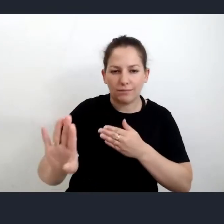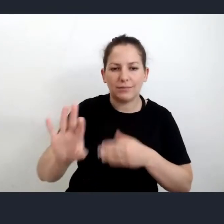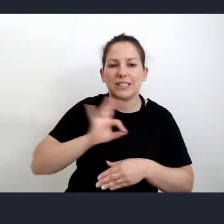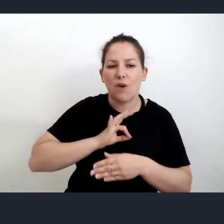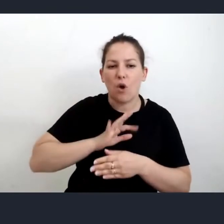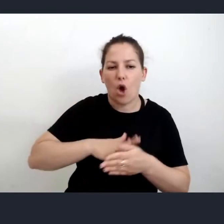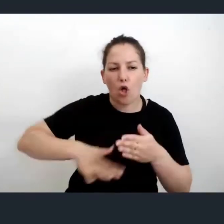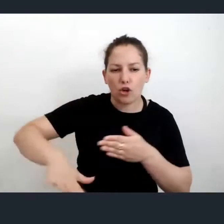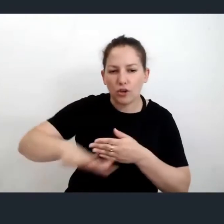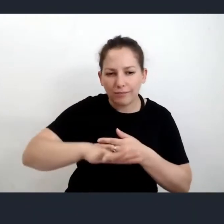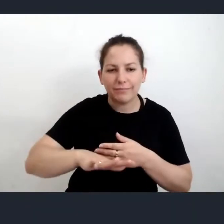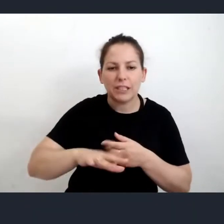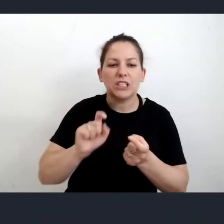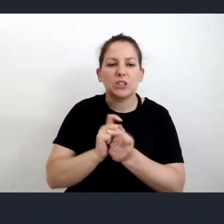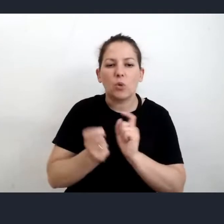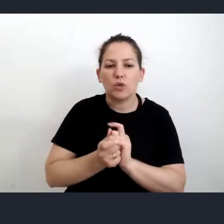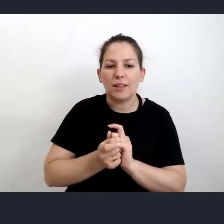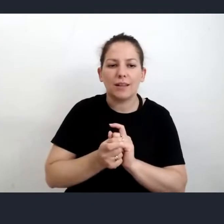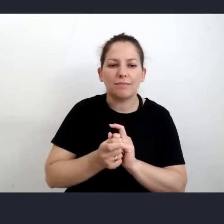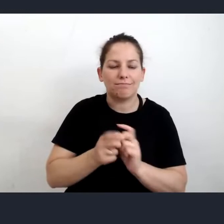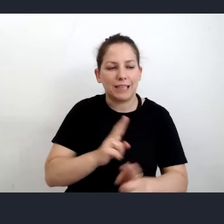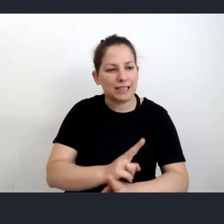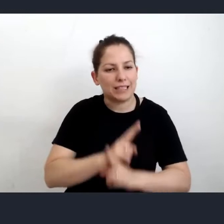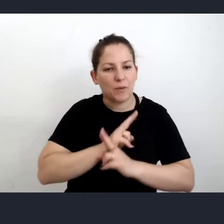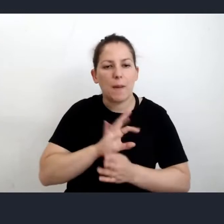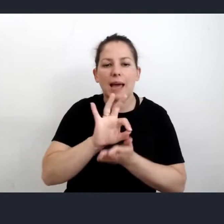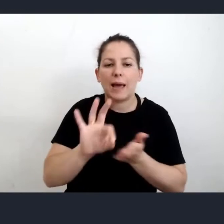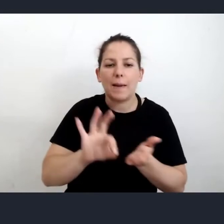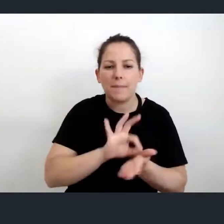i ma sąsiednią niezależną gminę wiejską.